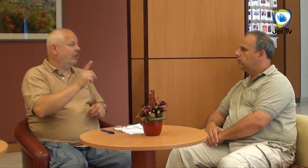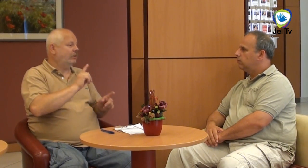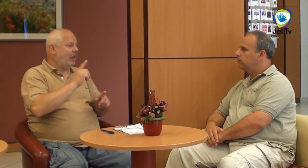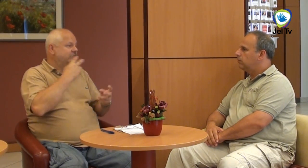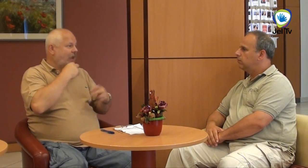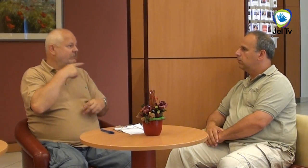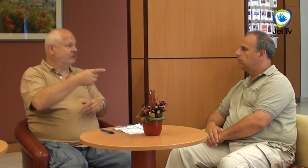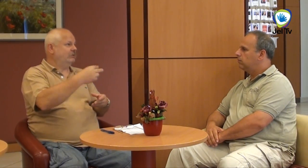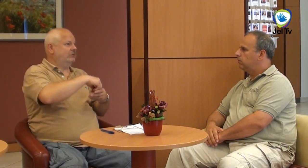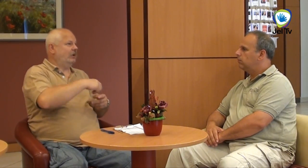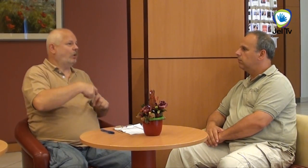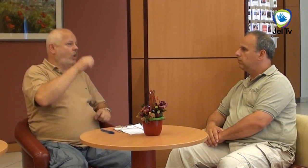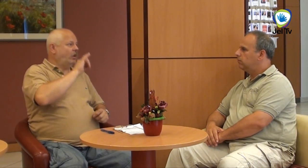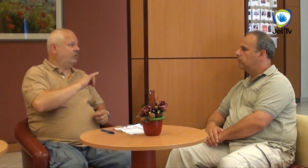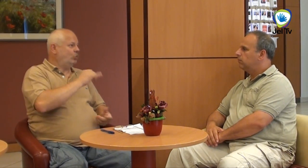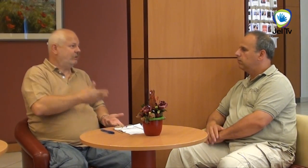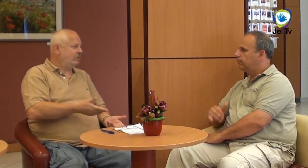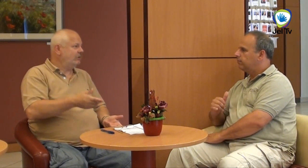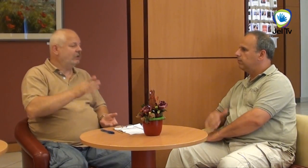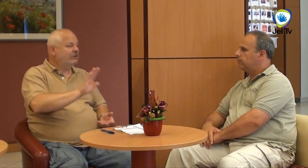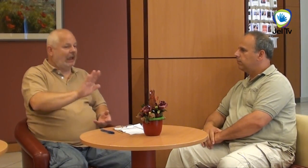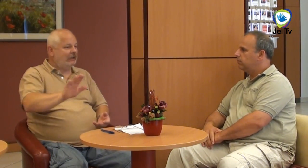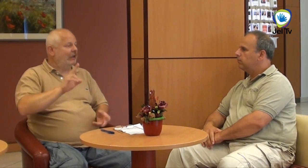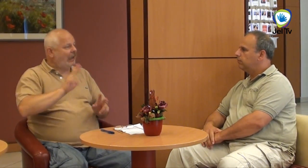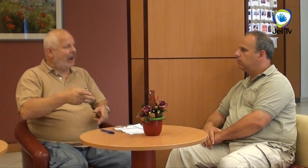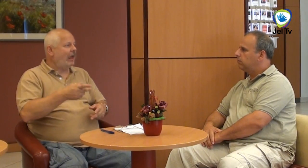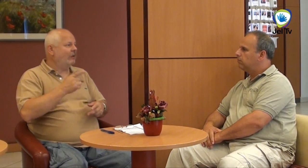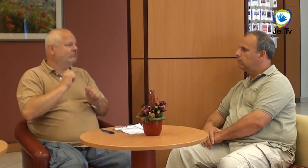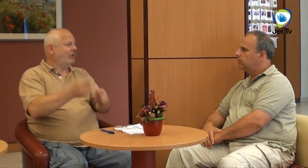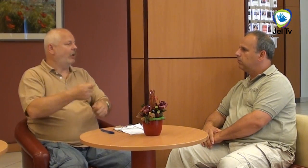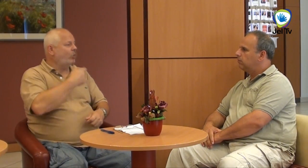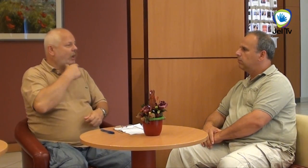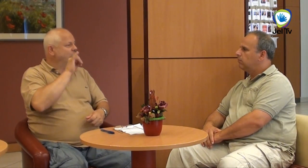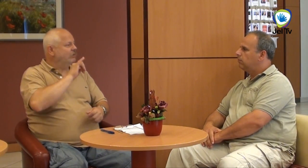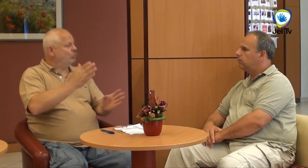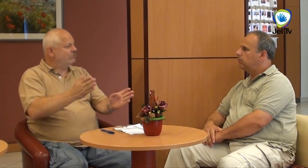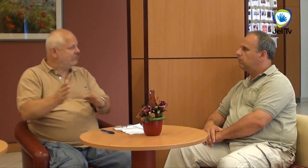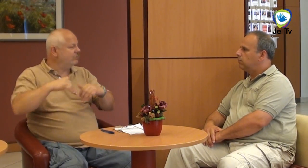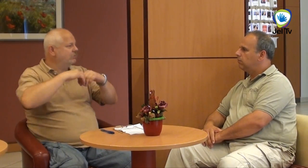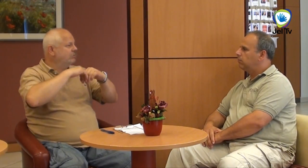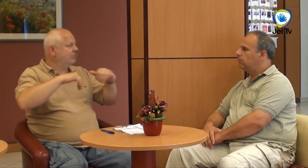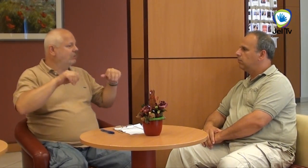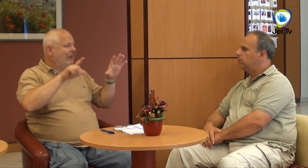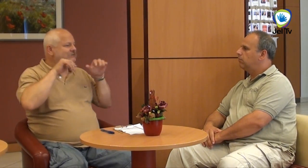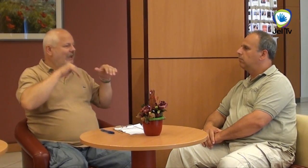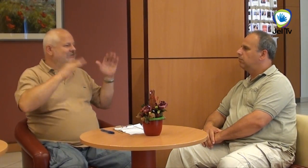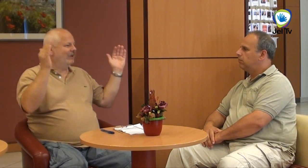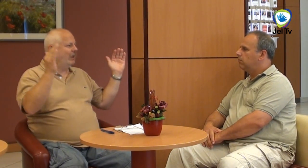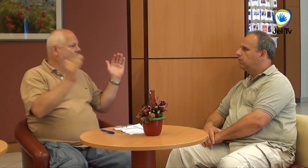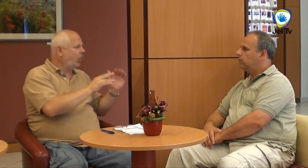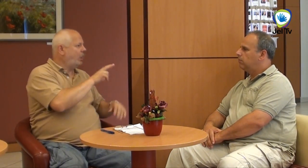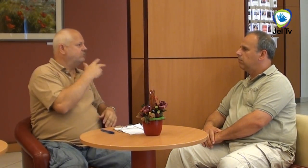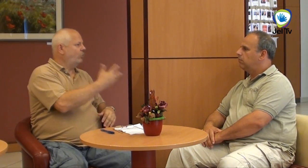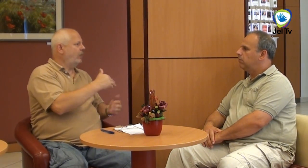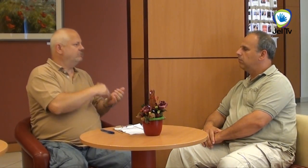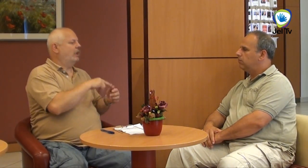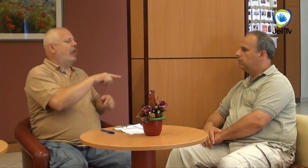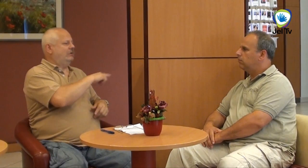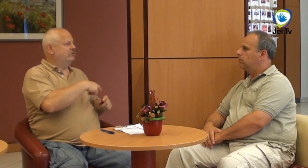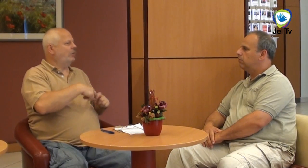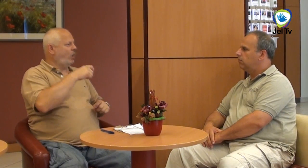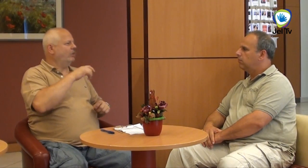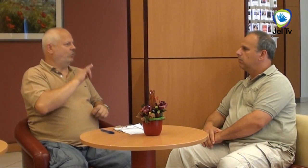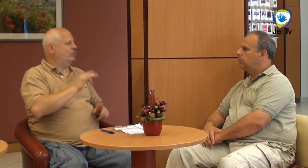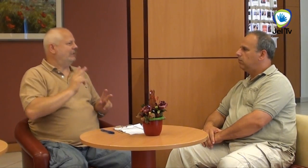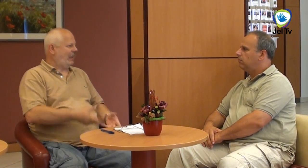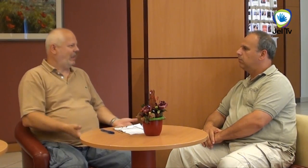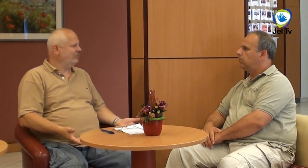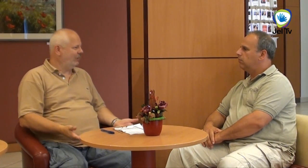Erre már ne számítson rokkantnyugdíjnak. Ezt a kettőt szét kell választani, és nem 700 ezer, hanem kb. 350 ezer rokkantnyugdíjas.